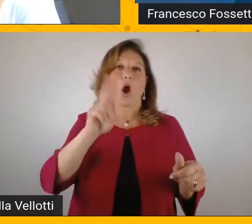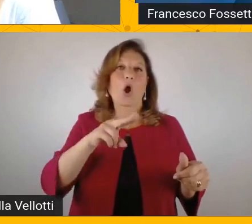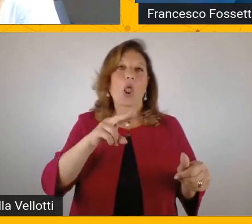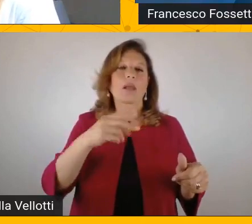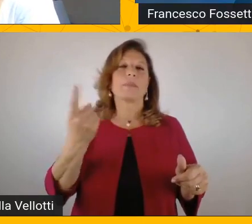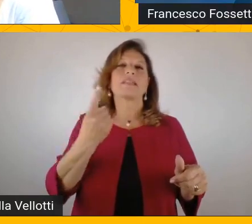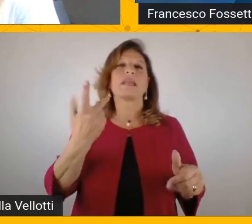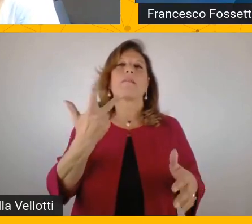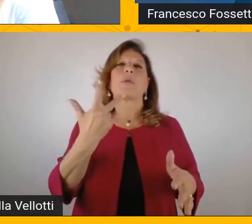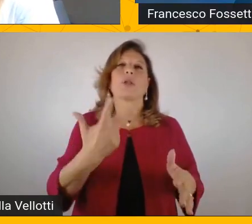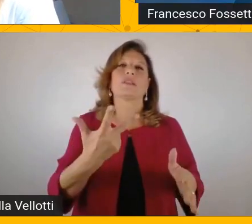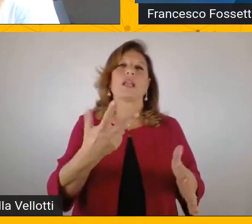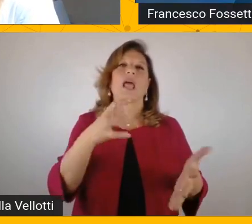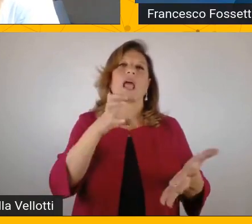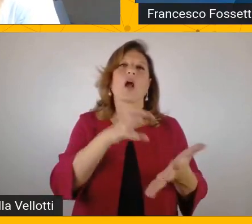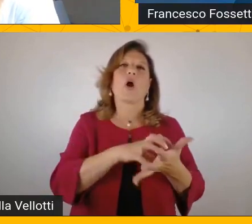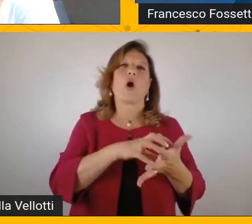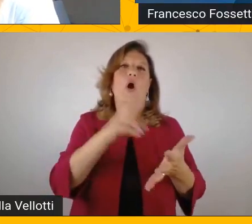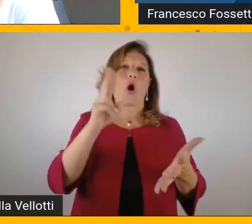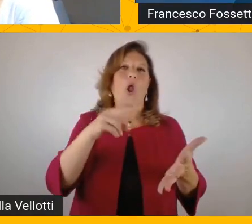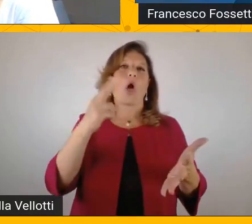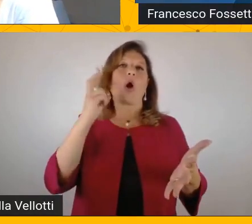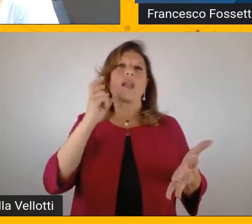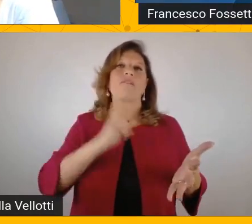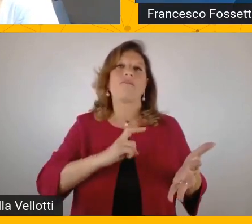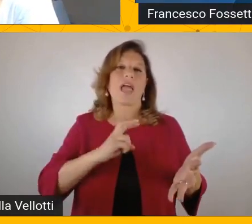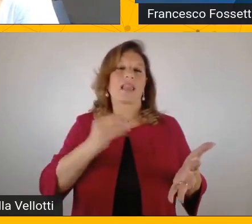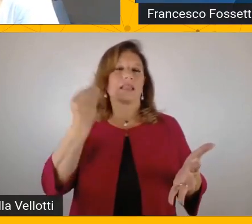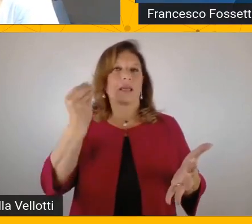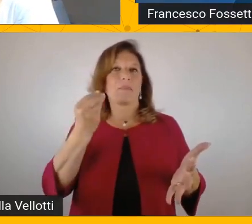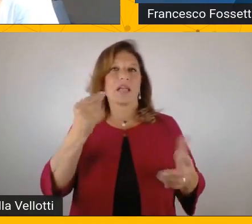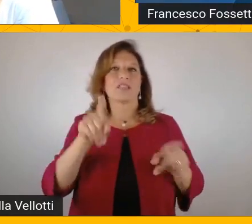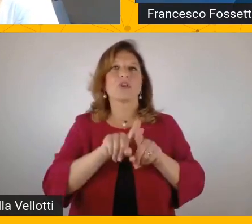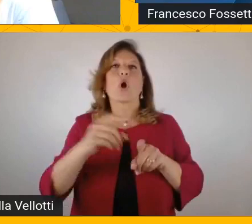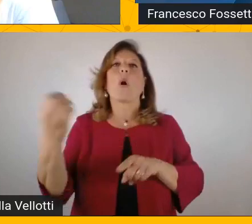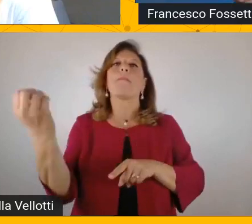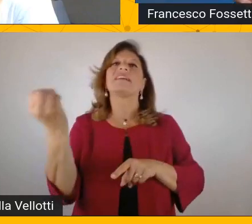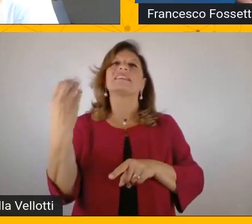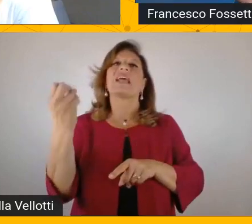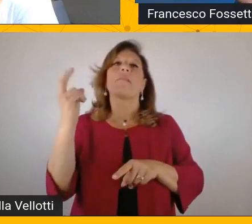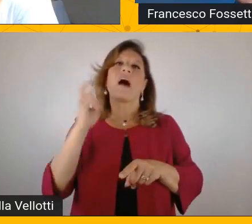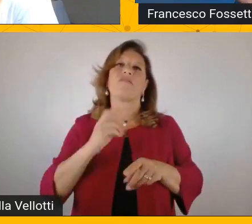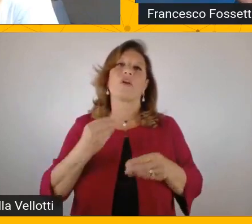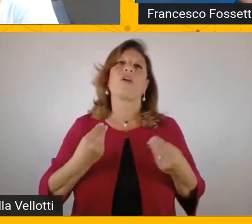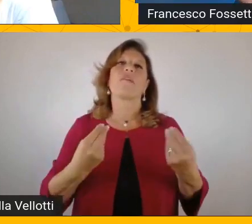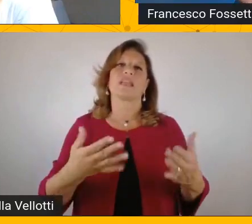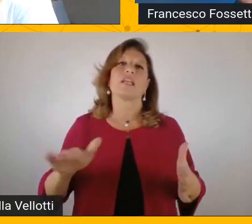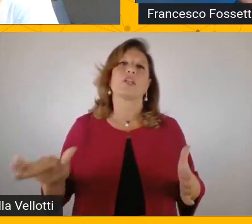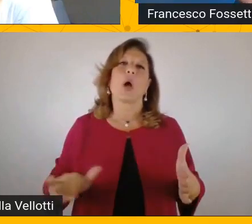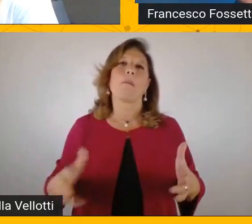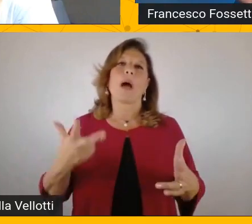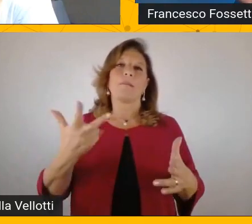il tre c'è il bollino verde quindi uno può istinti pensare a semaforo verde glielo posso